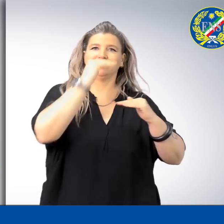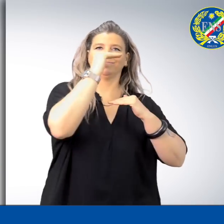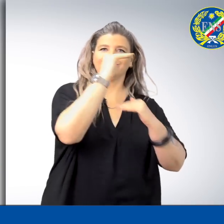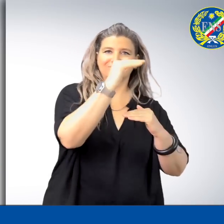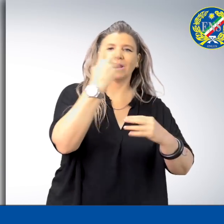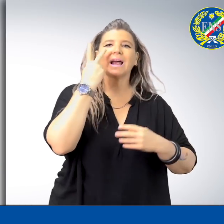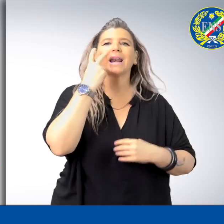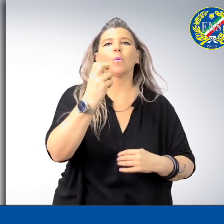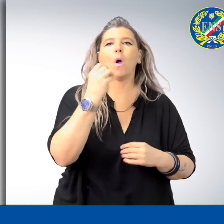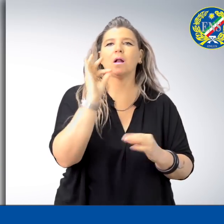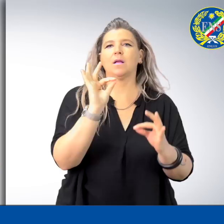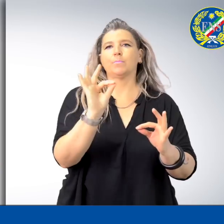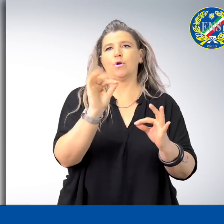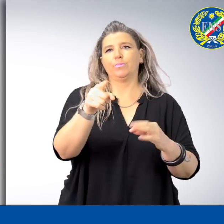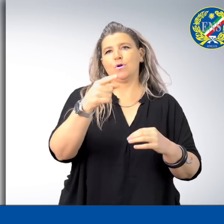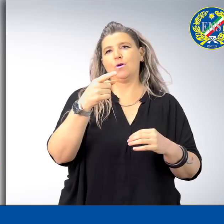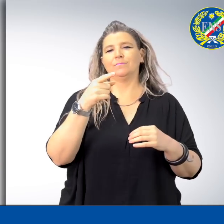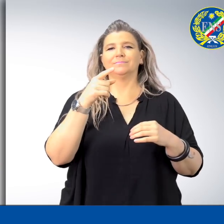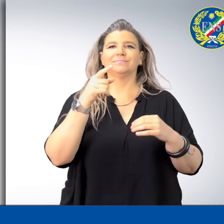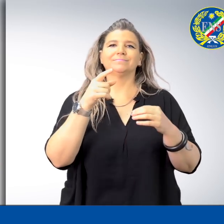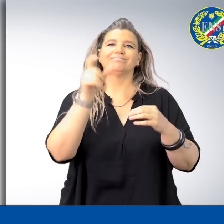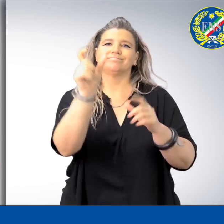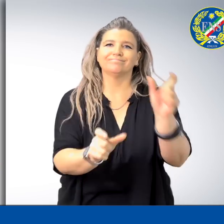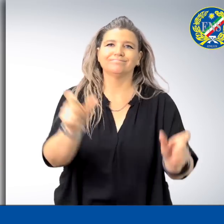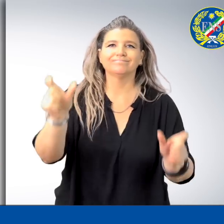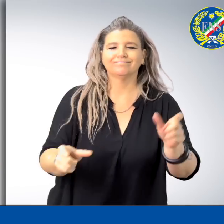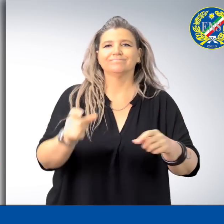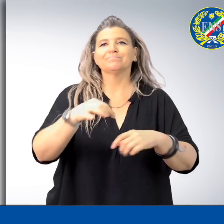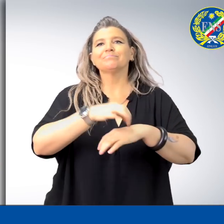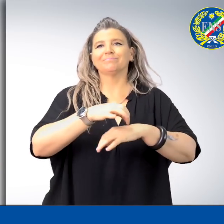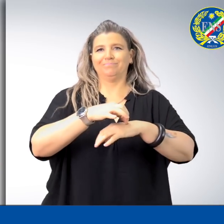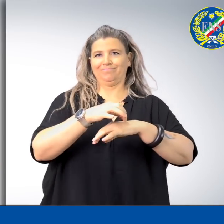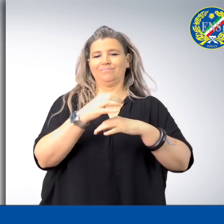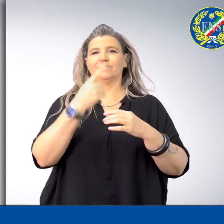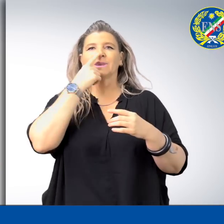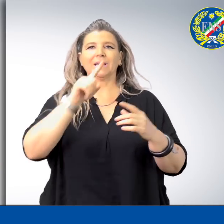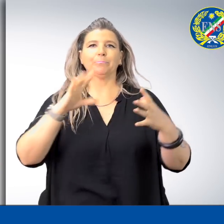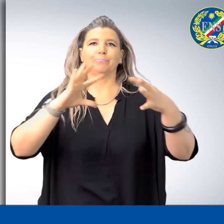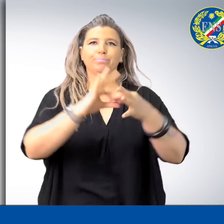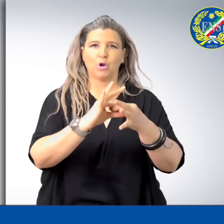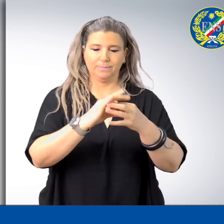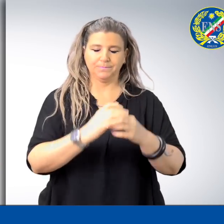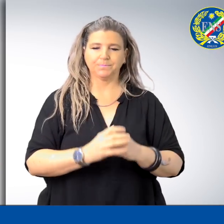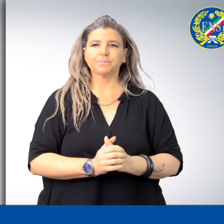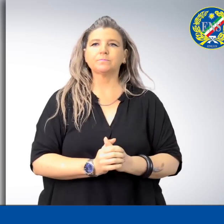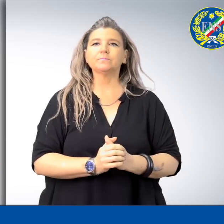Questo gruppo riguarda il motivi medici del conducente